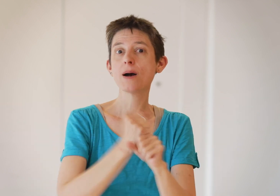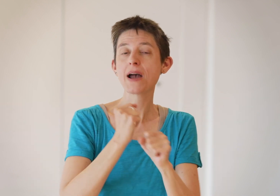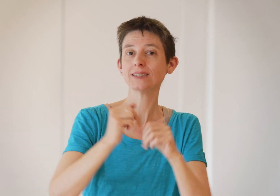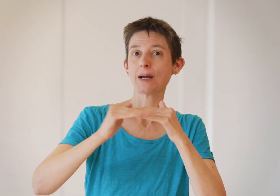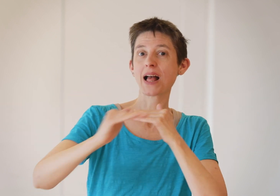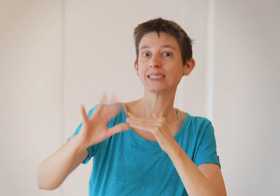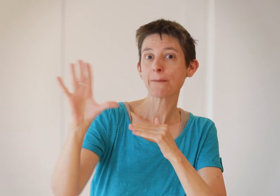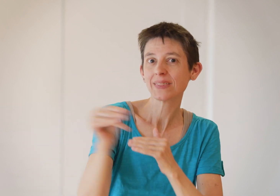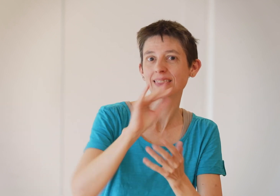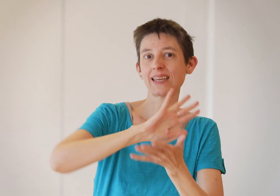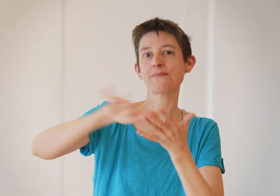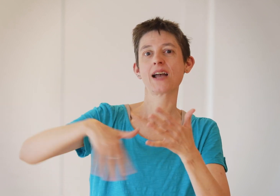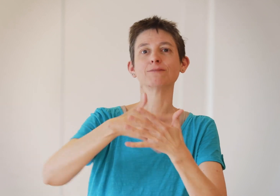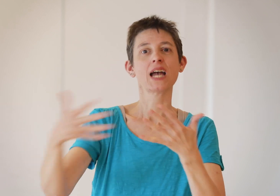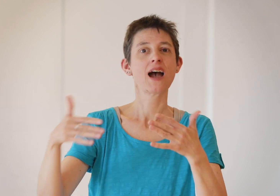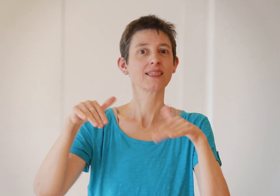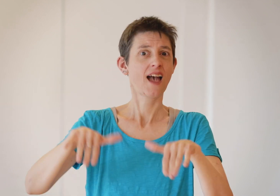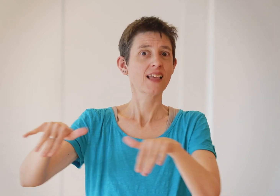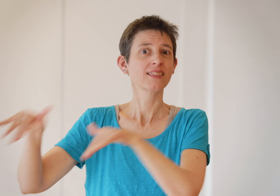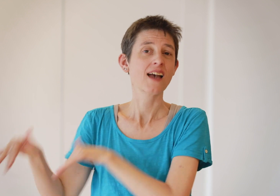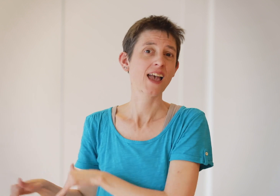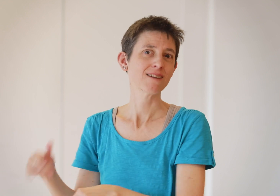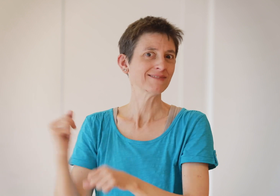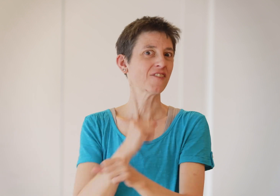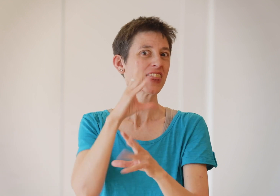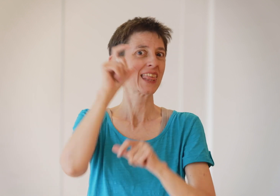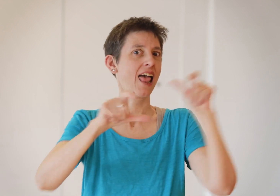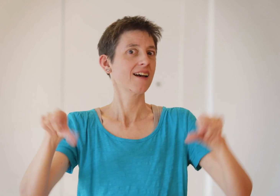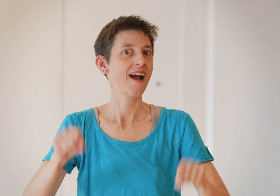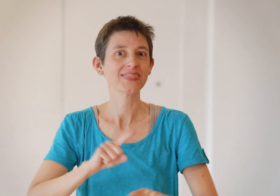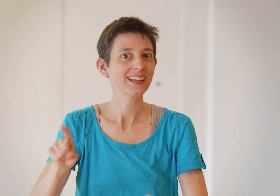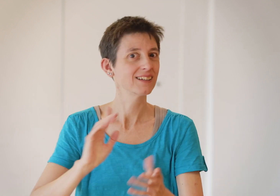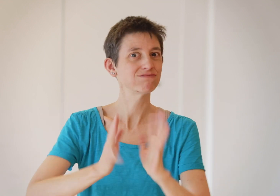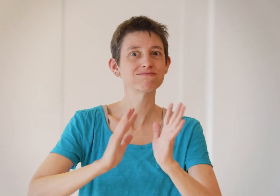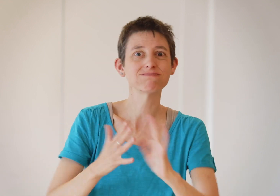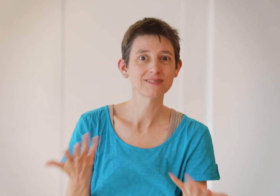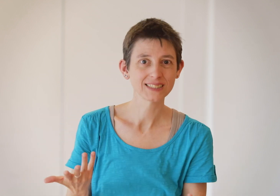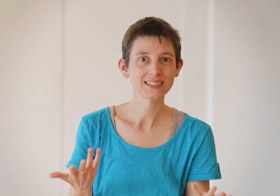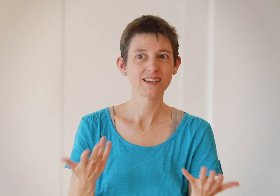Es gibt viele Arbeitsplätze mit Gebärdensprache. Es wäre schade, wenn viele Menschen nicht gebärden können.